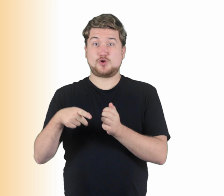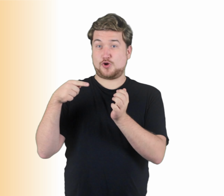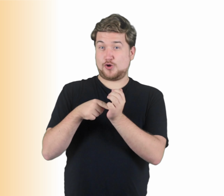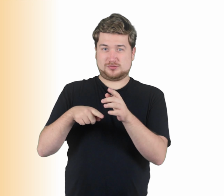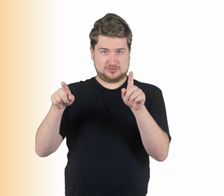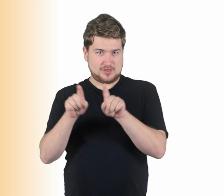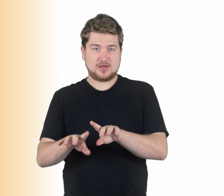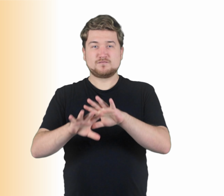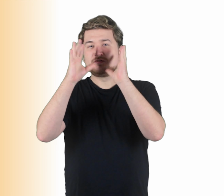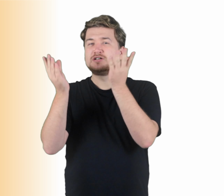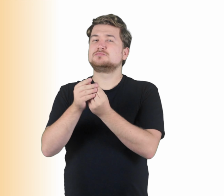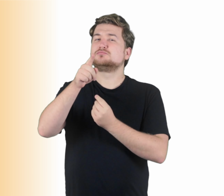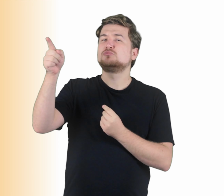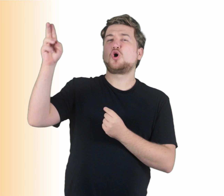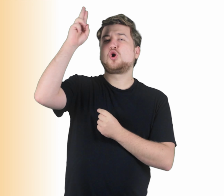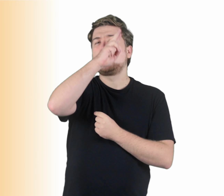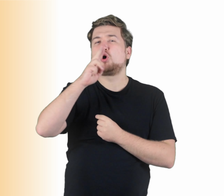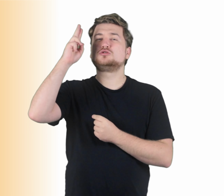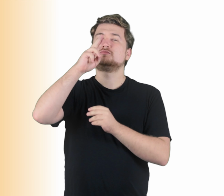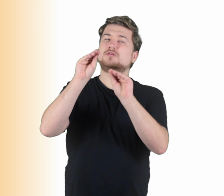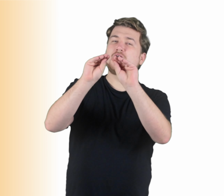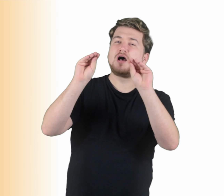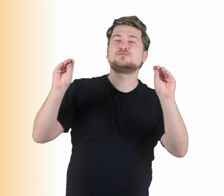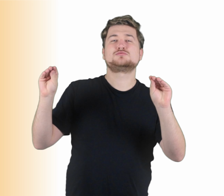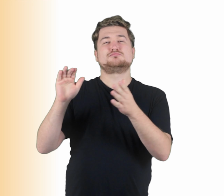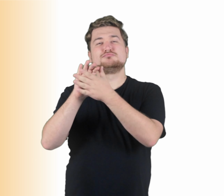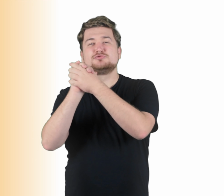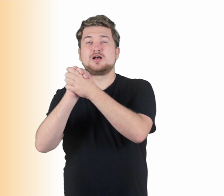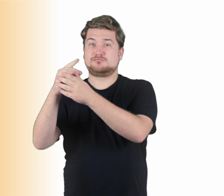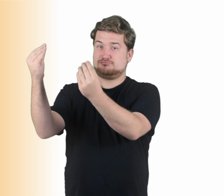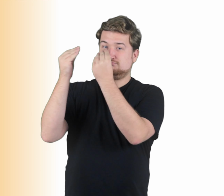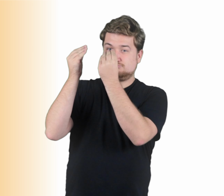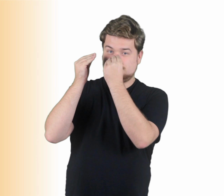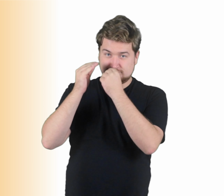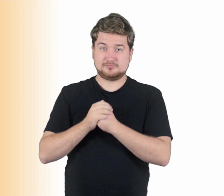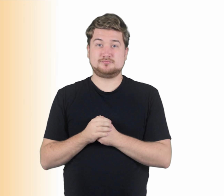Jest tu też wszystko czego nauczyli nas rodzice, nauczyciele czy przyjaciele.